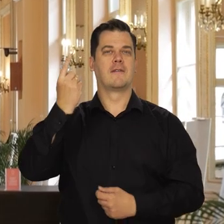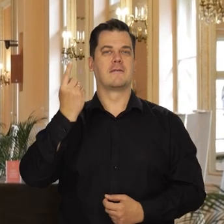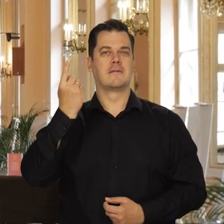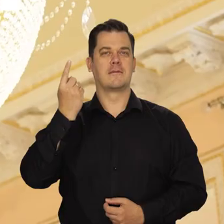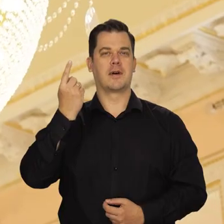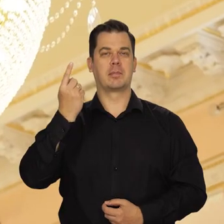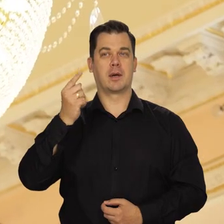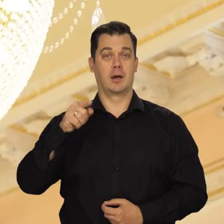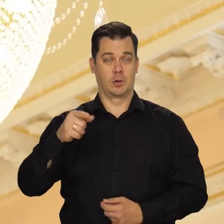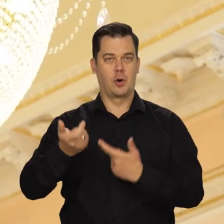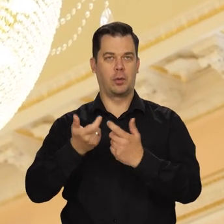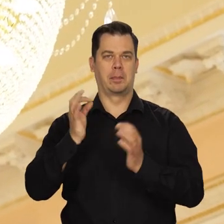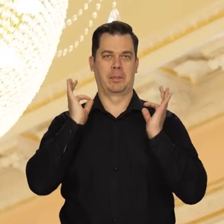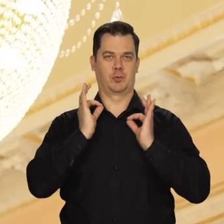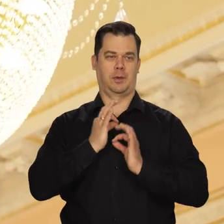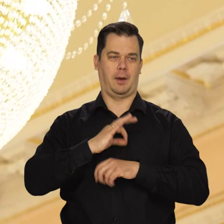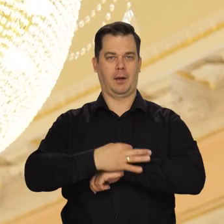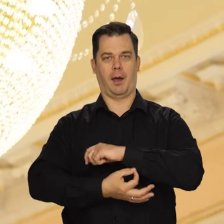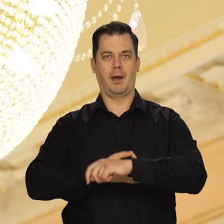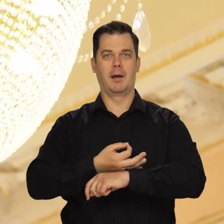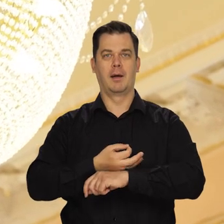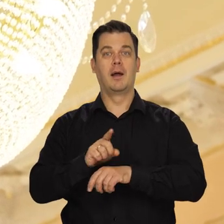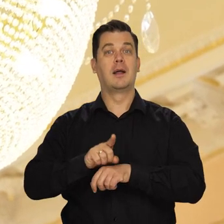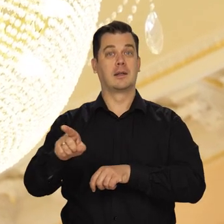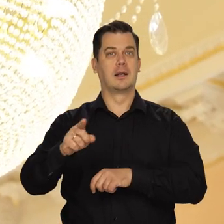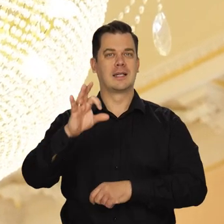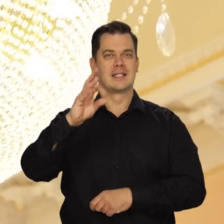która tworzy biżuterię również dla Swarovskiego.